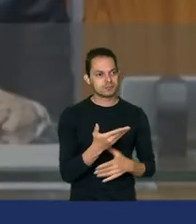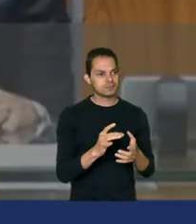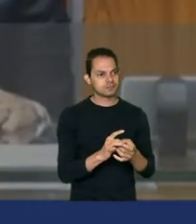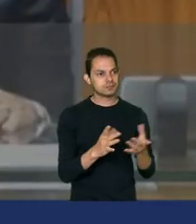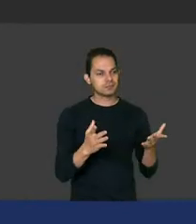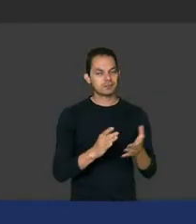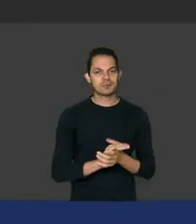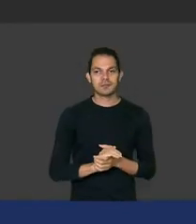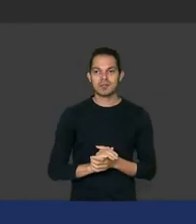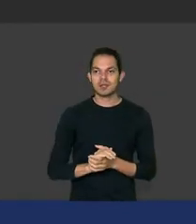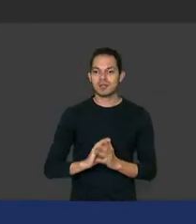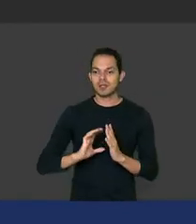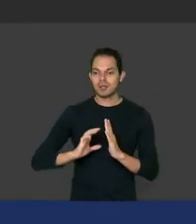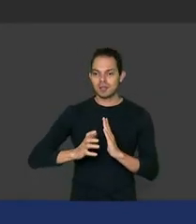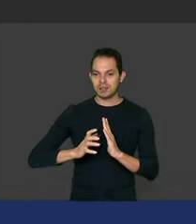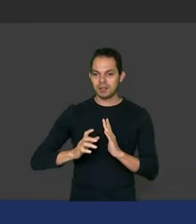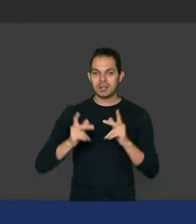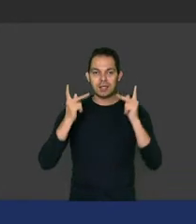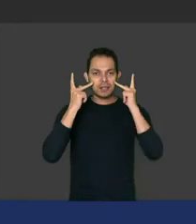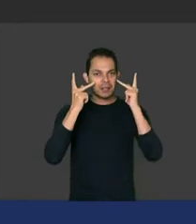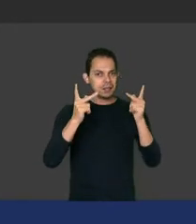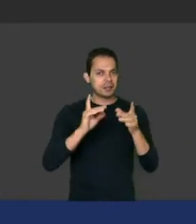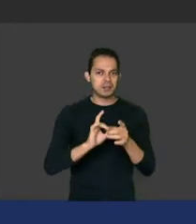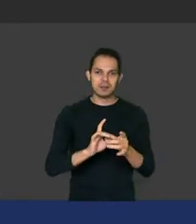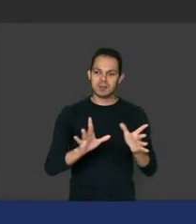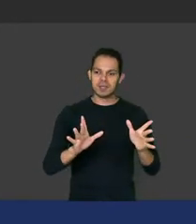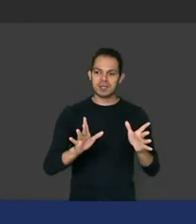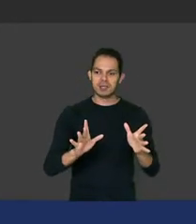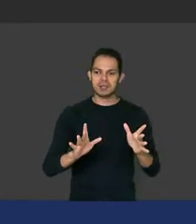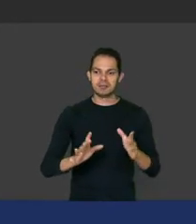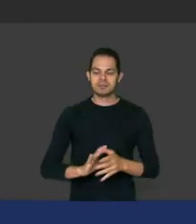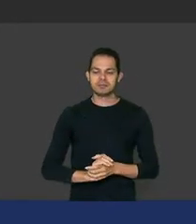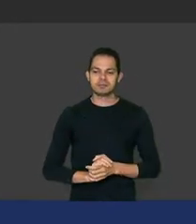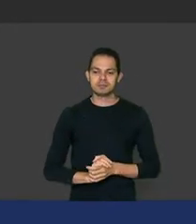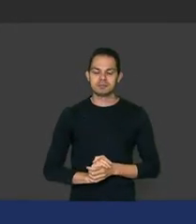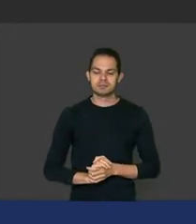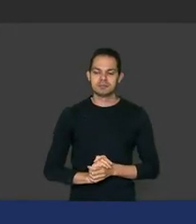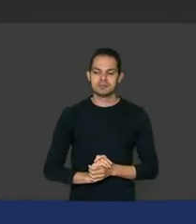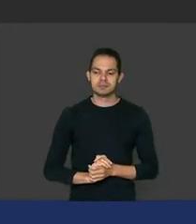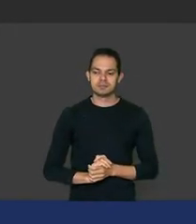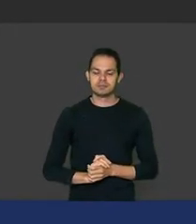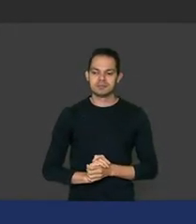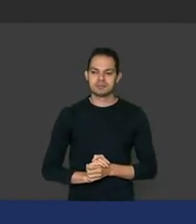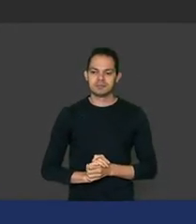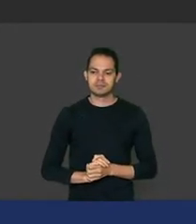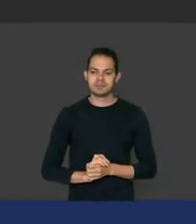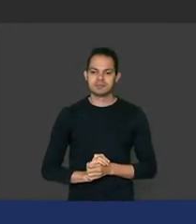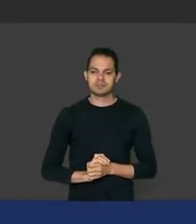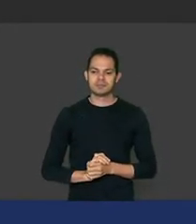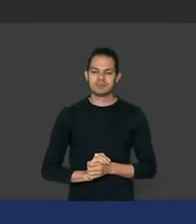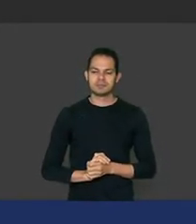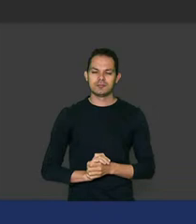ORIENTA O PSOL? -- [DEPUTADO]: PL QUER ORIENTAR, PRESIDENTE. -- [PRESIDENTE]: DEPUTADO BOSCO, COMO O PL ORIENTA? -- [DEPUTADO]: O PL